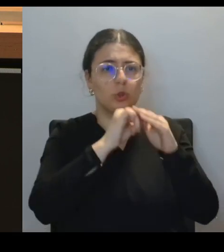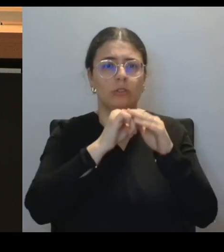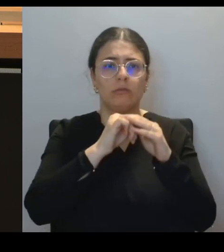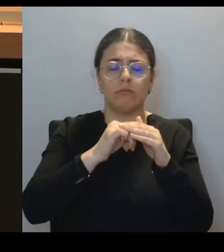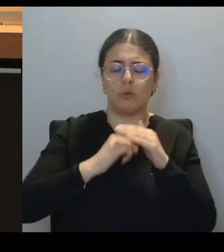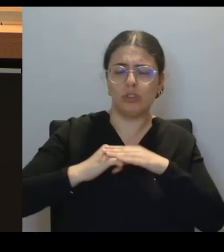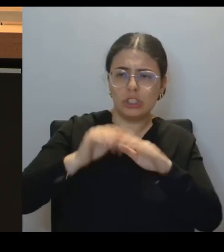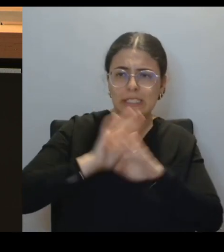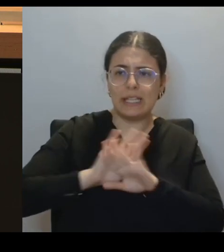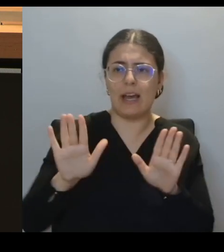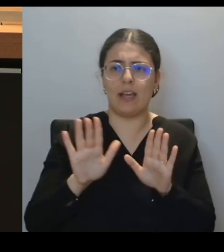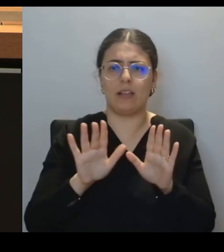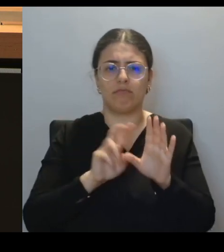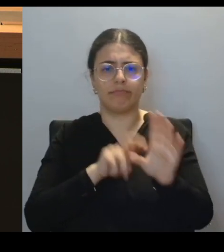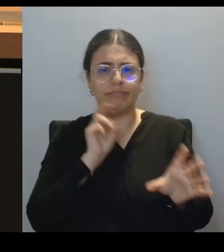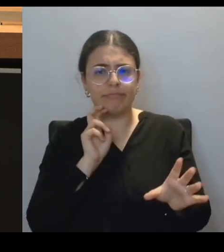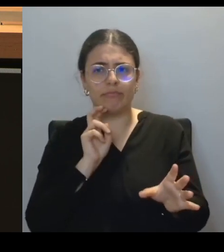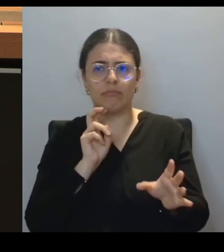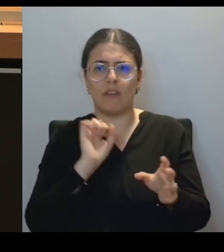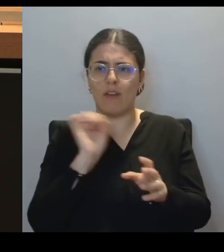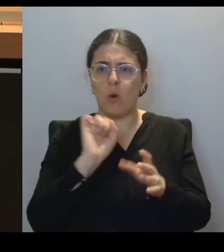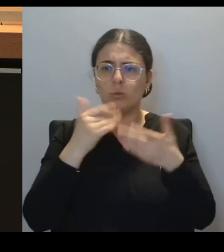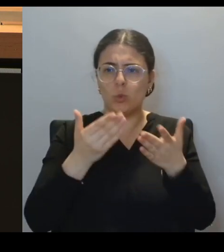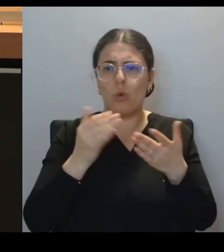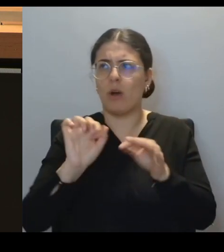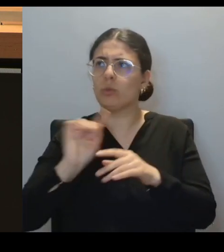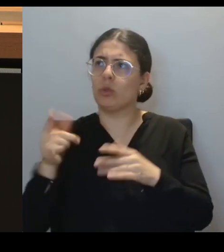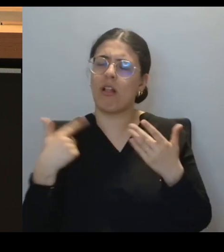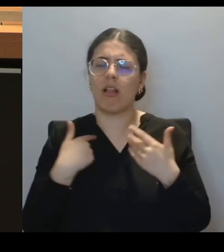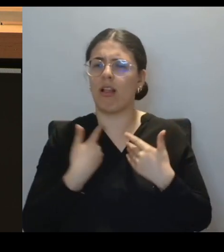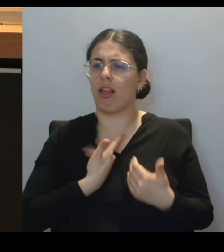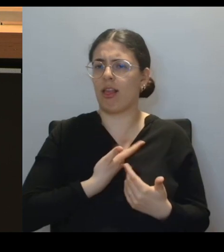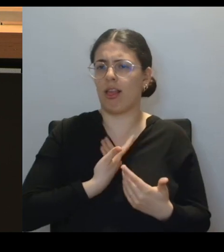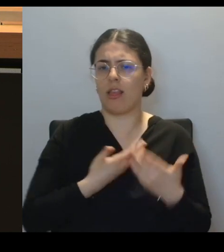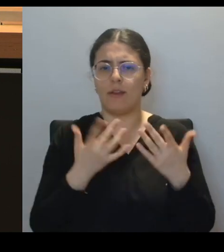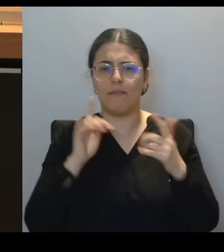Ich habe überhaupt keine Probleme, gute Dinge auch zu unterstützen. Sie haben gerade darüber gesprochen, Herr Graeff, dass